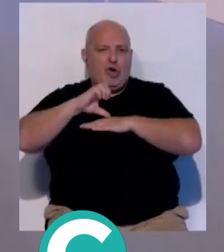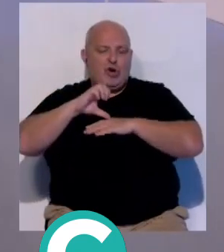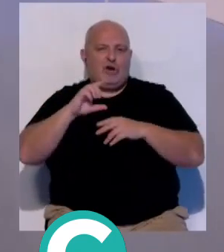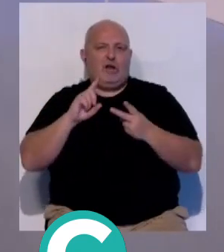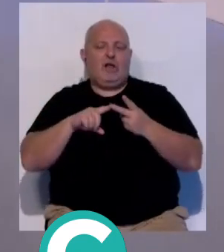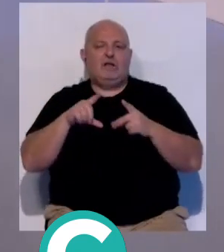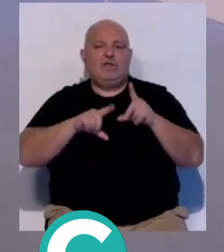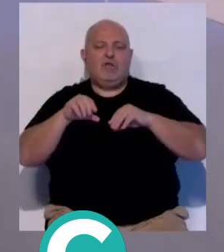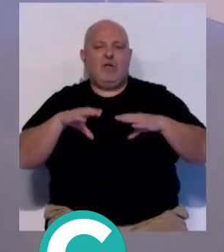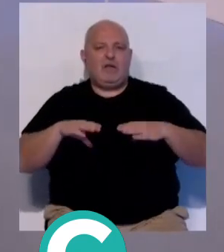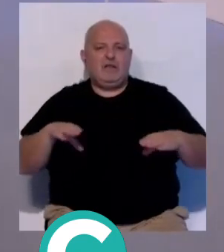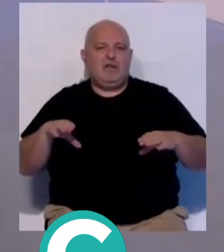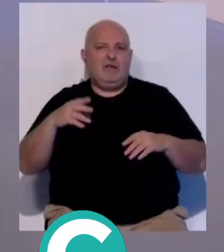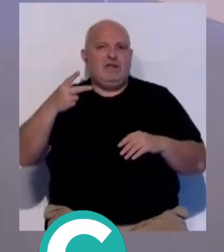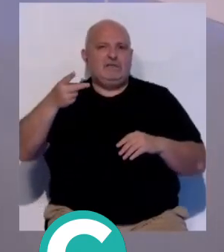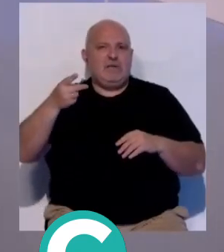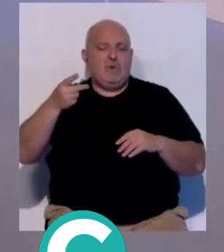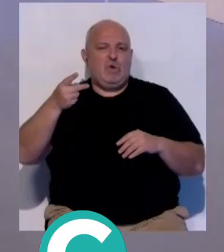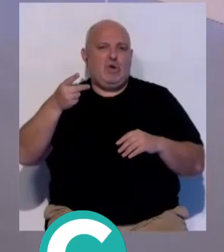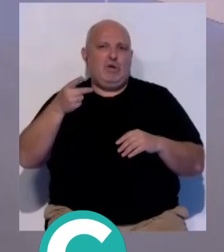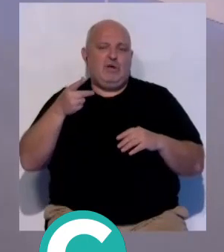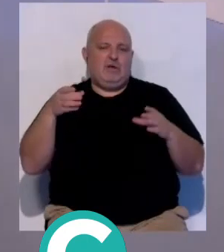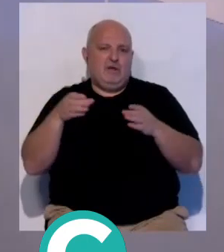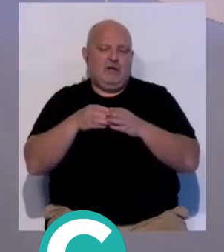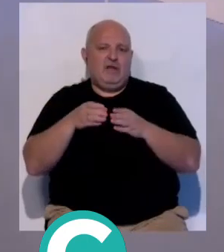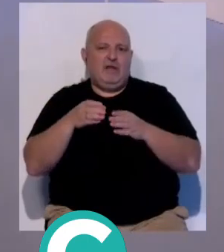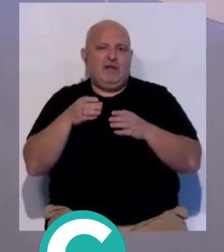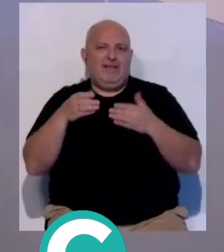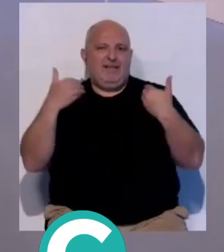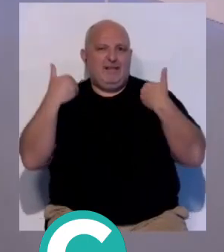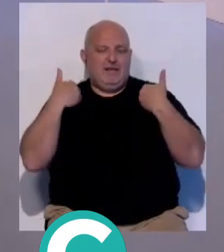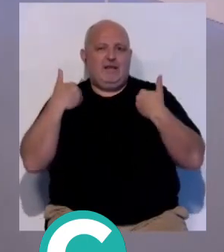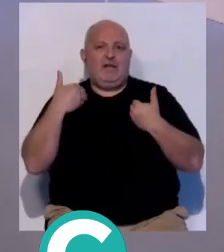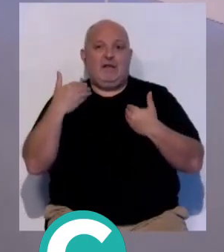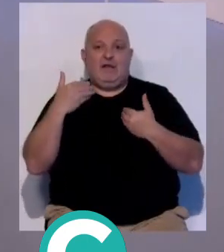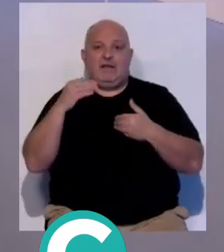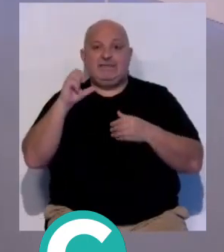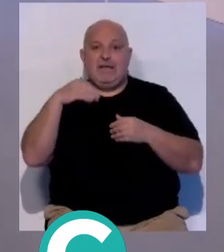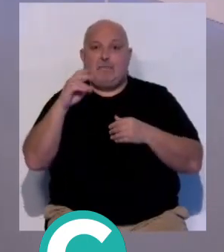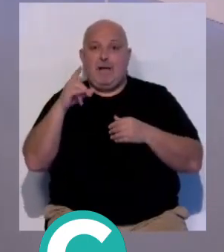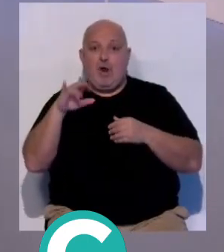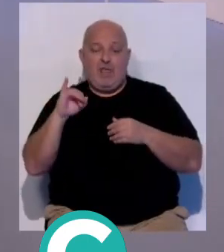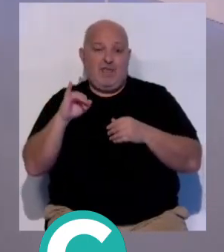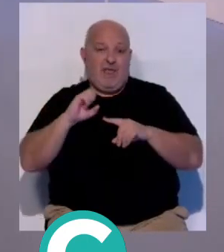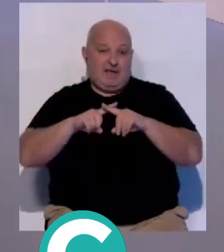argentina como segundo o en el cuerpo técnico en el staff técnico de Jorge sampaoli hay algunos